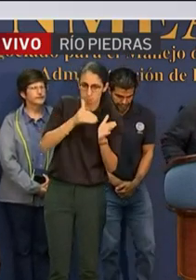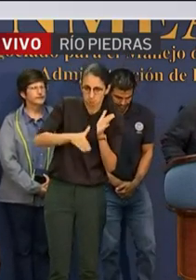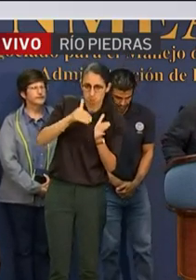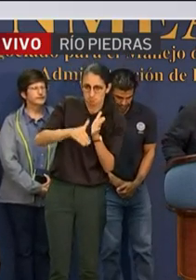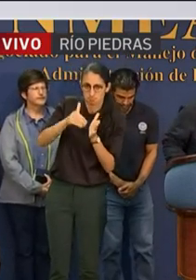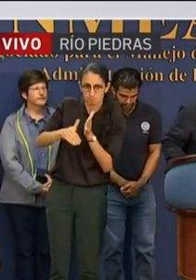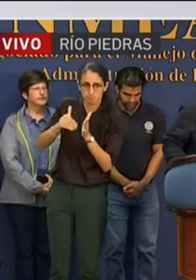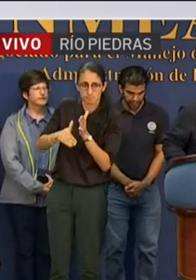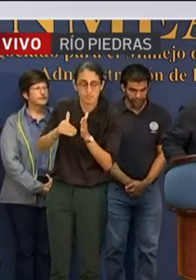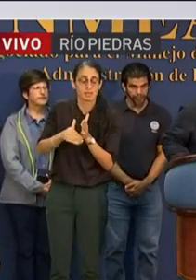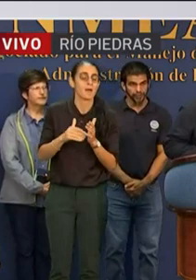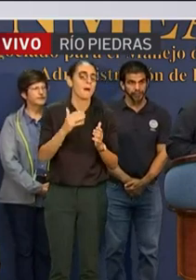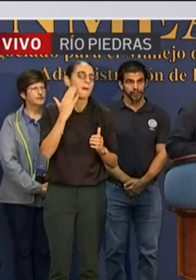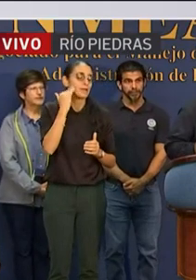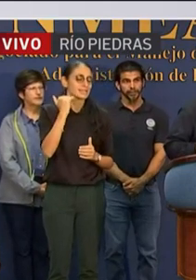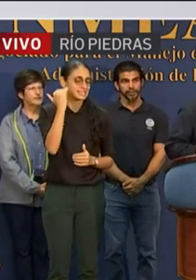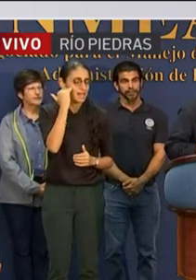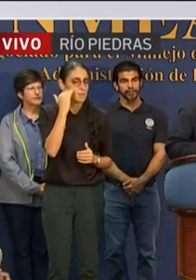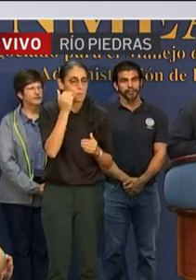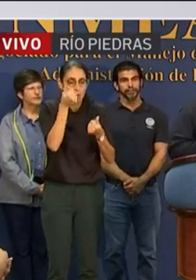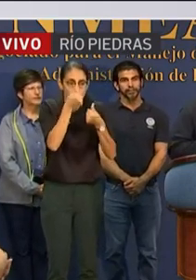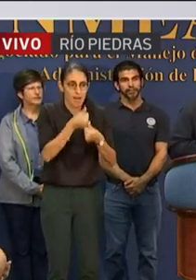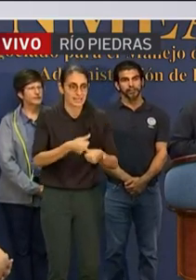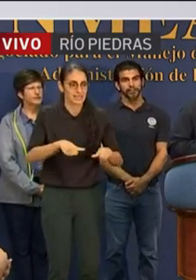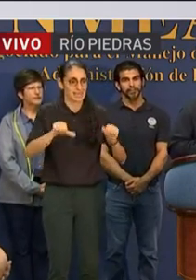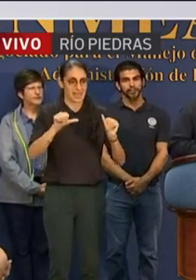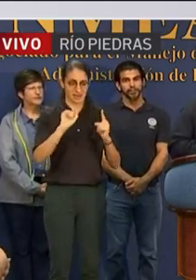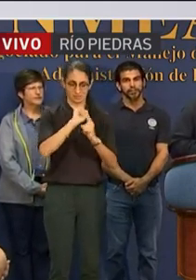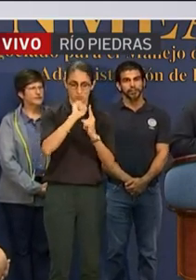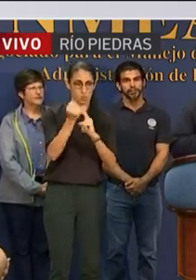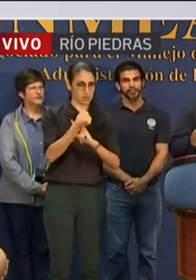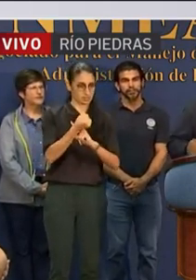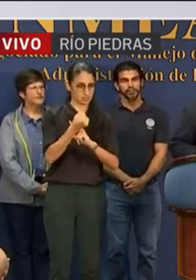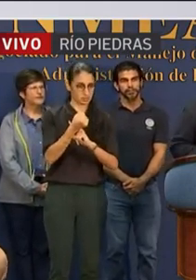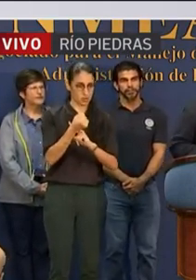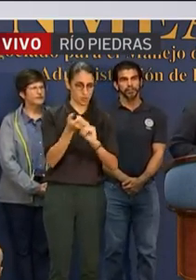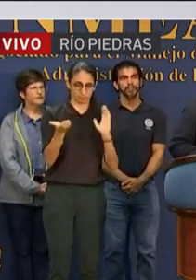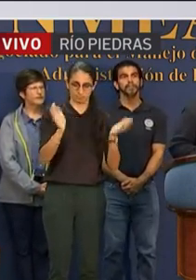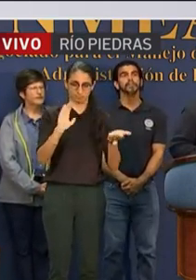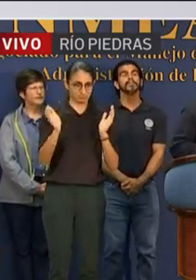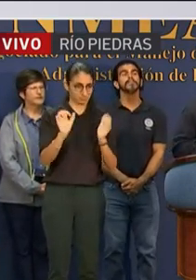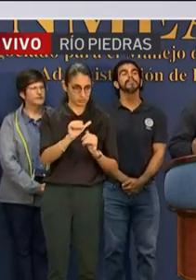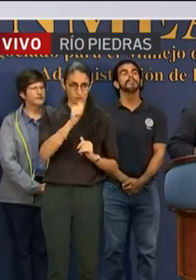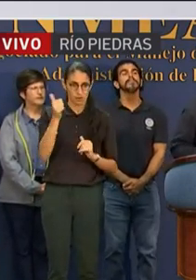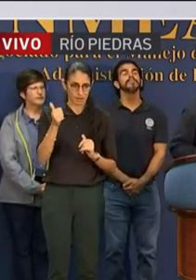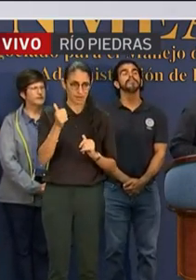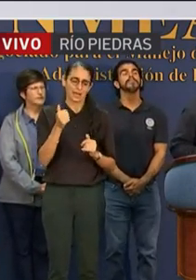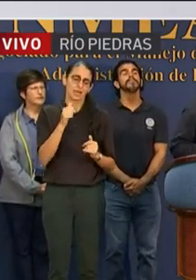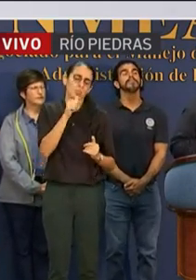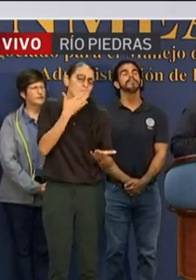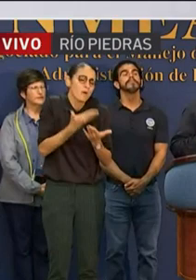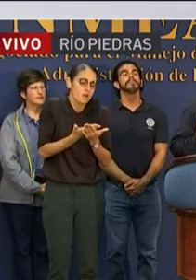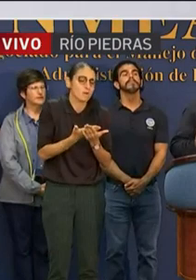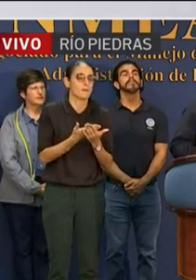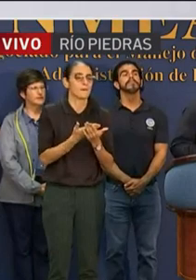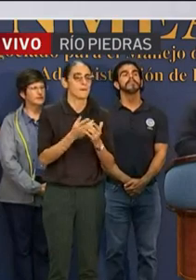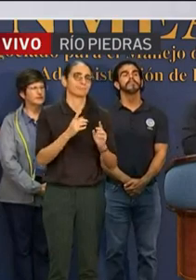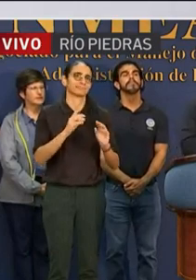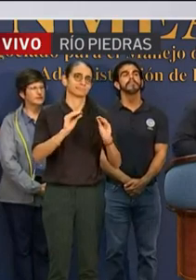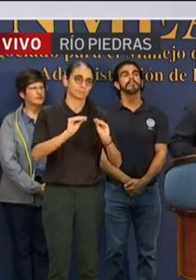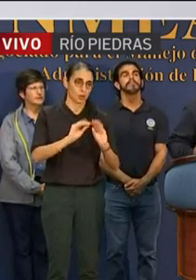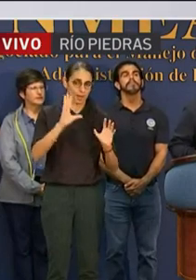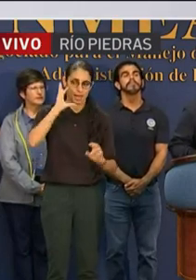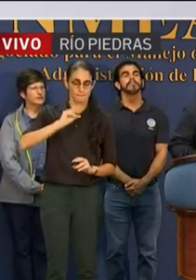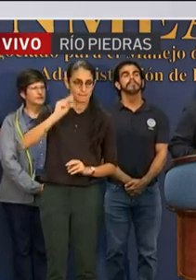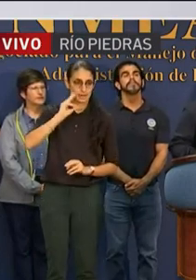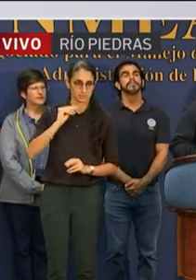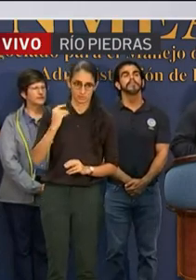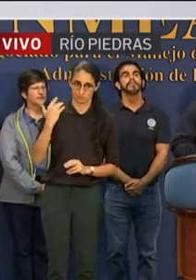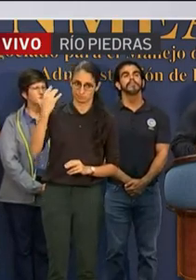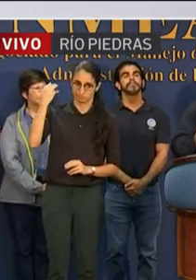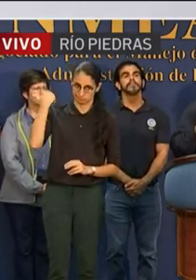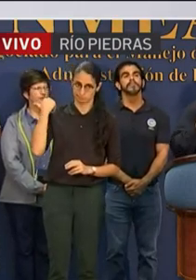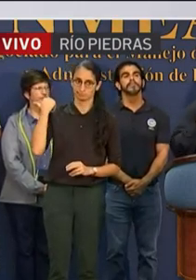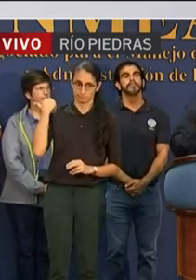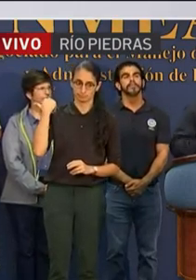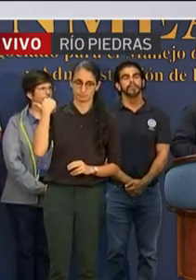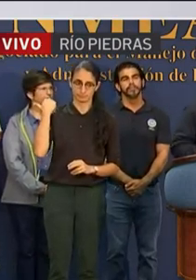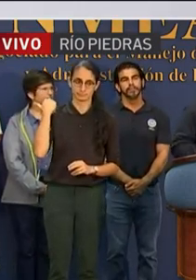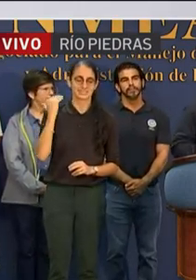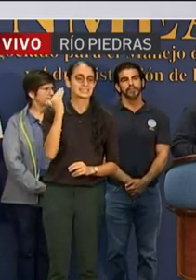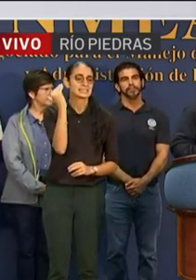OTROS MOMENTOS, LA CONSTANTE